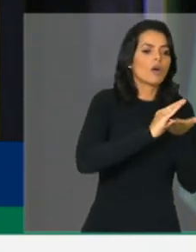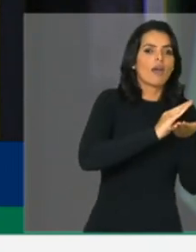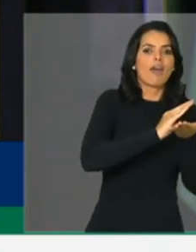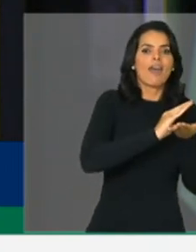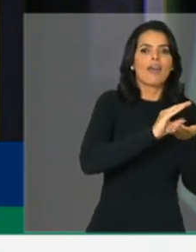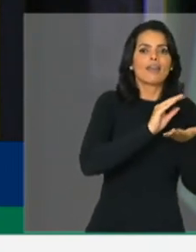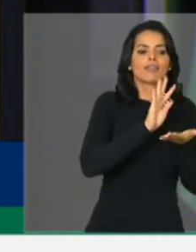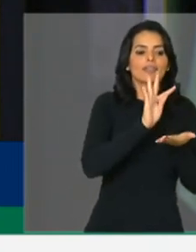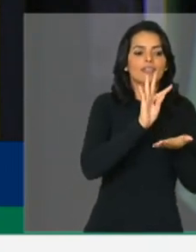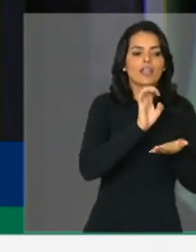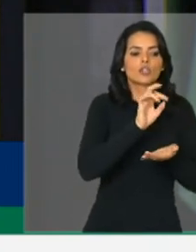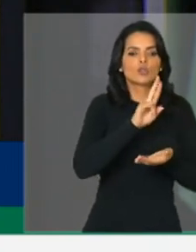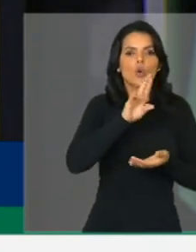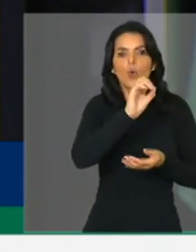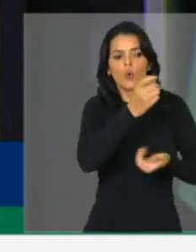DO PIS E COFINS. UMA DISCUSSÃO QUE SE ARRASTA HÁ